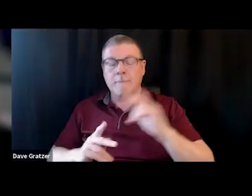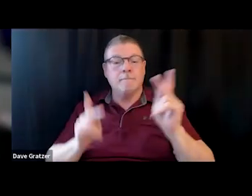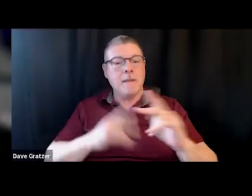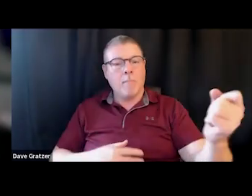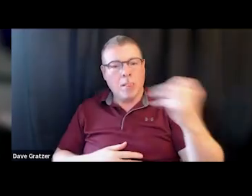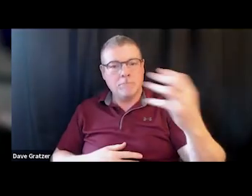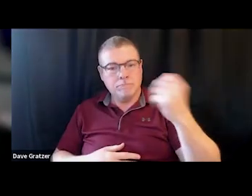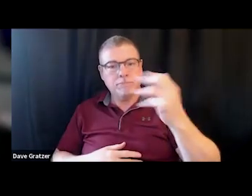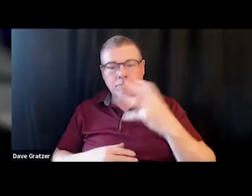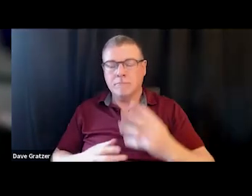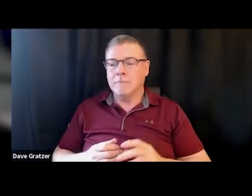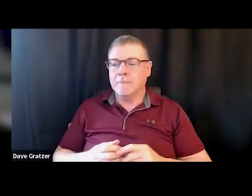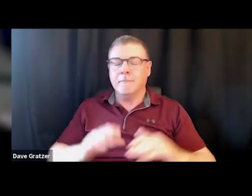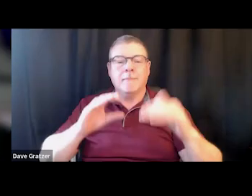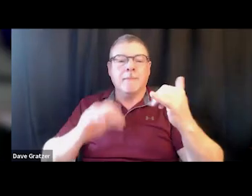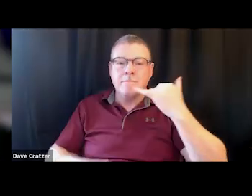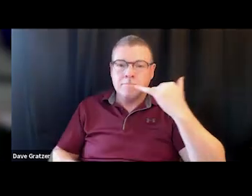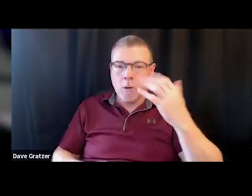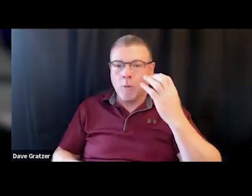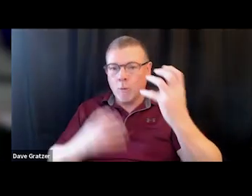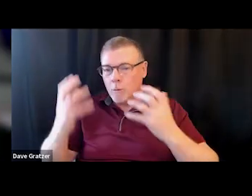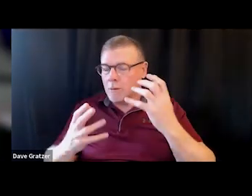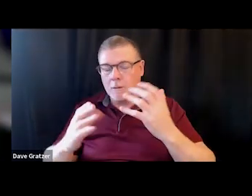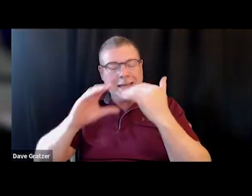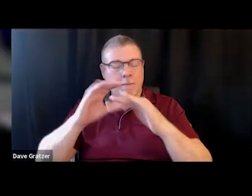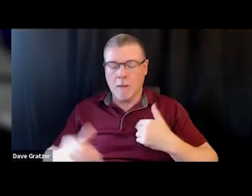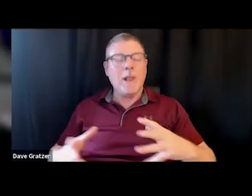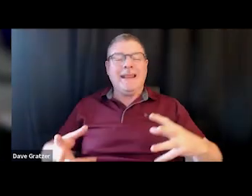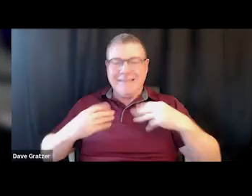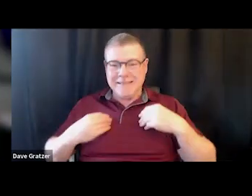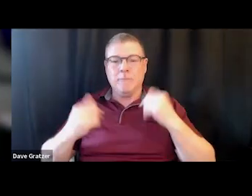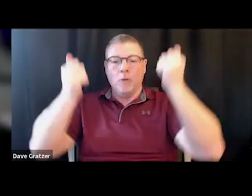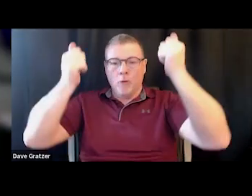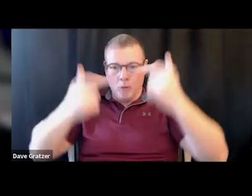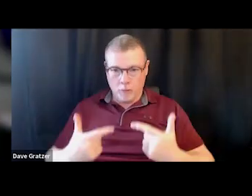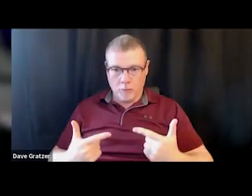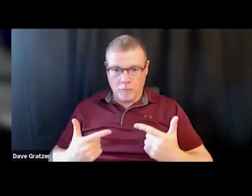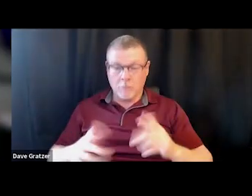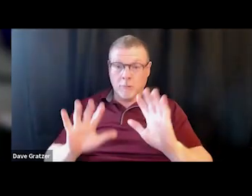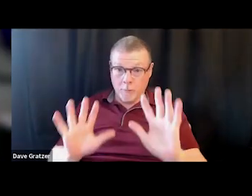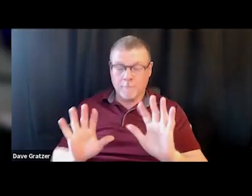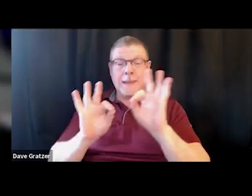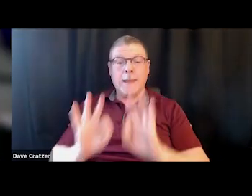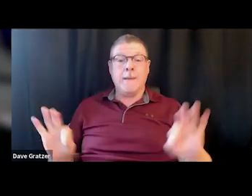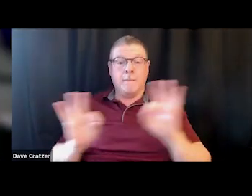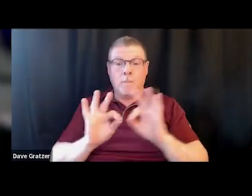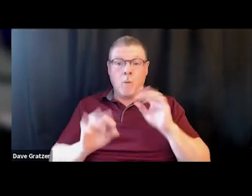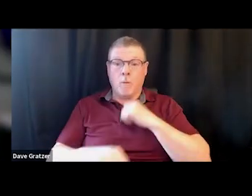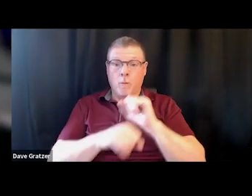Estas podrían ser por teléfono, correo electrónico, y aceptamos todo. Creo que esto es importante al trabajar con individuos, especialmente cuando consideramos lesiones cerebrales